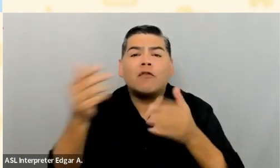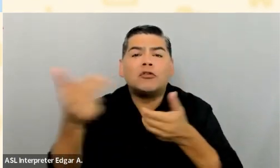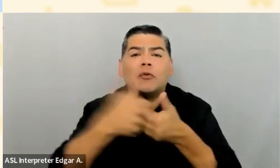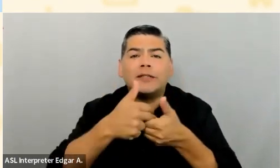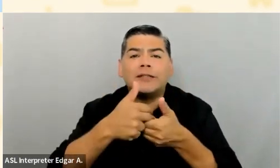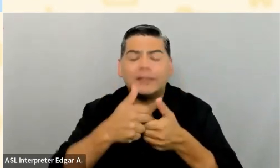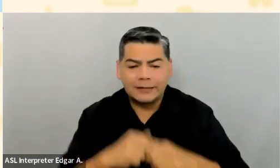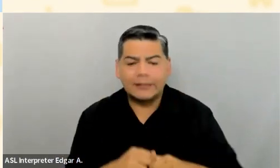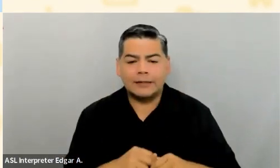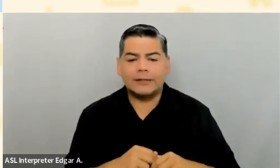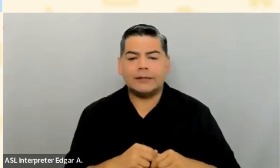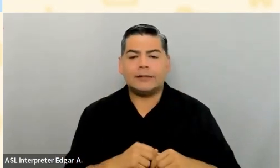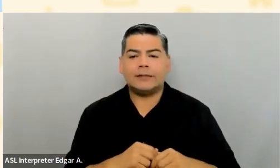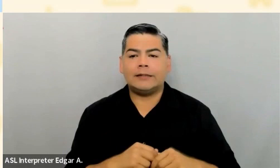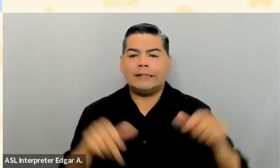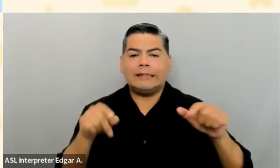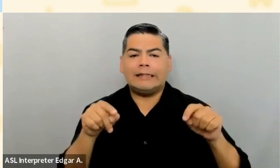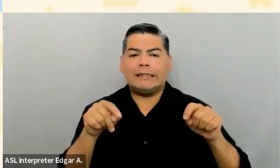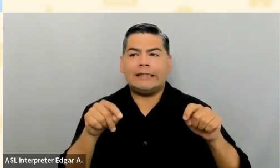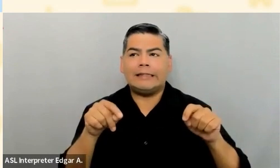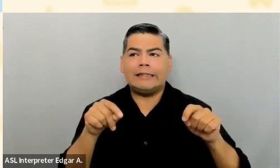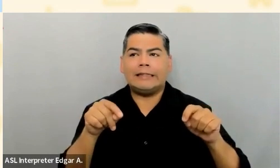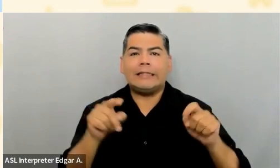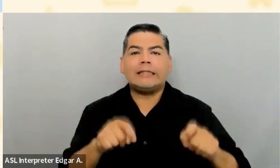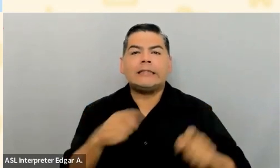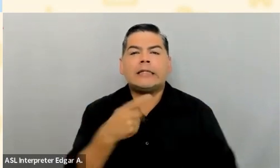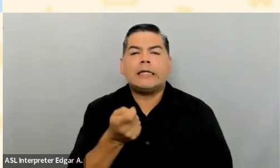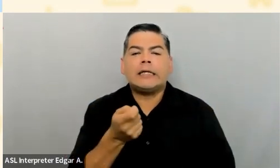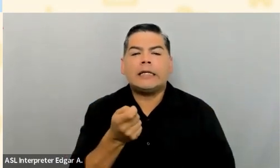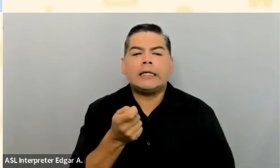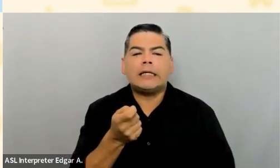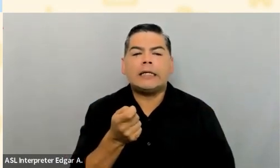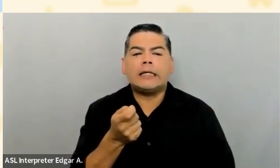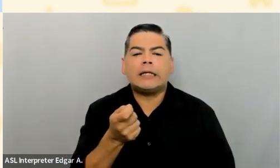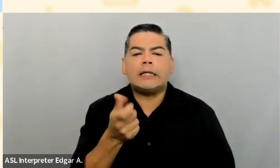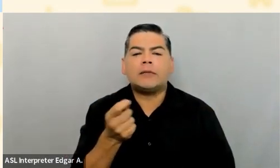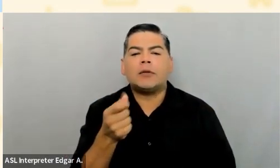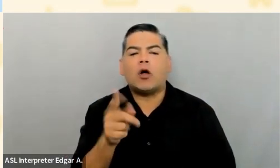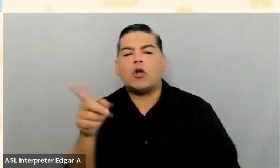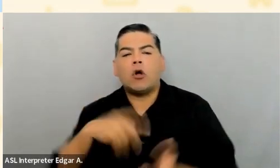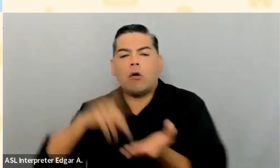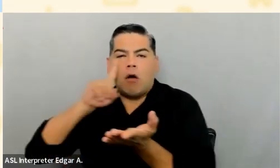Esto es un poco del lado de la auditoría porque estamos hablando de guías.